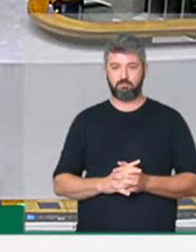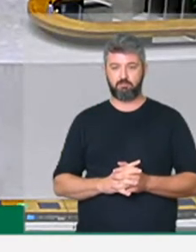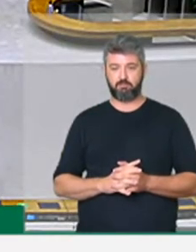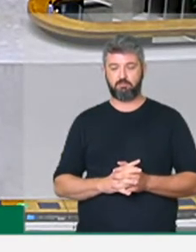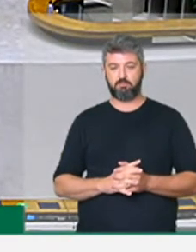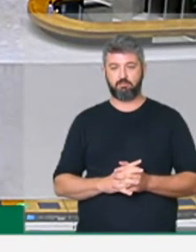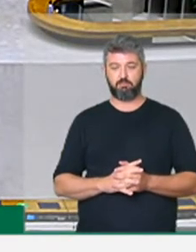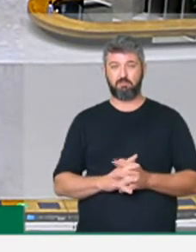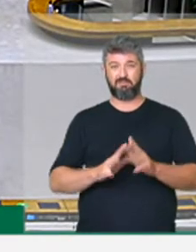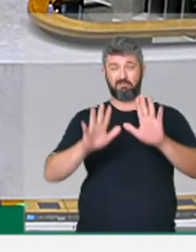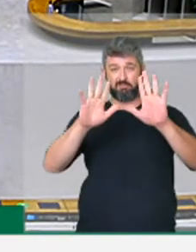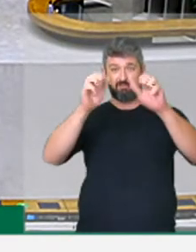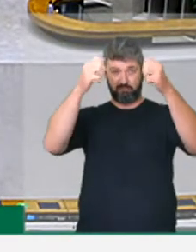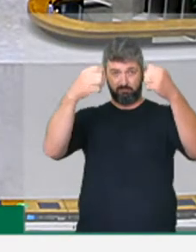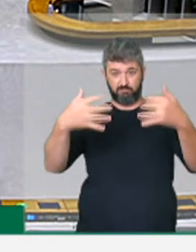ORIENTA SIM. -- [PRESIDENTE]: COMO